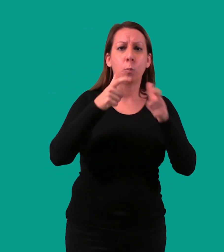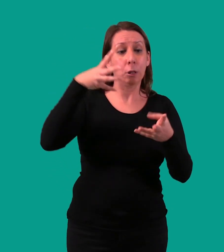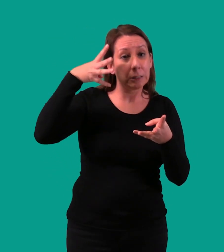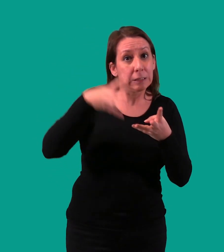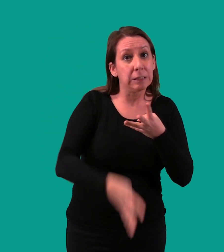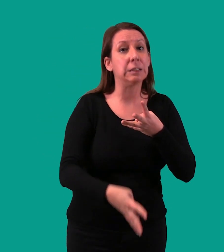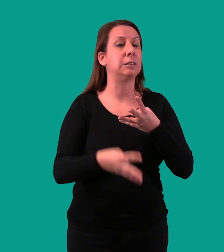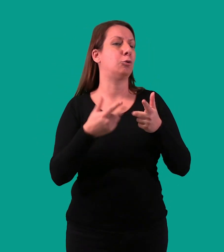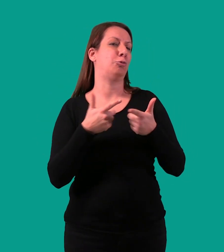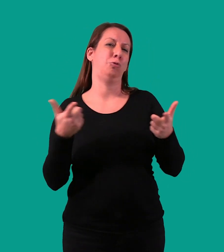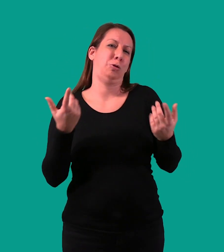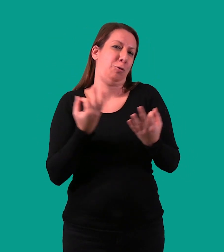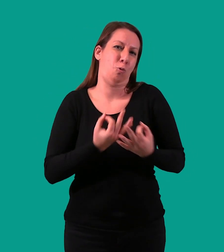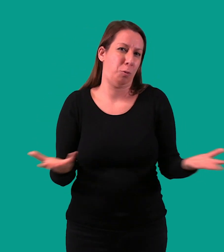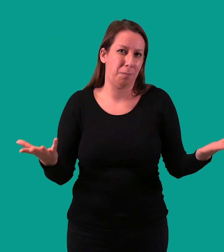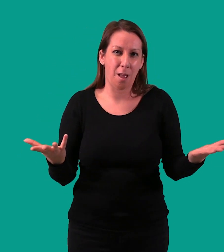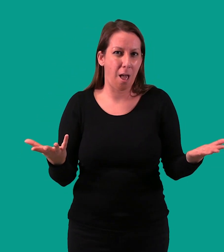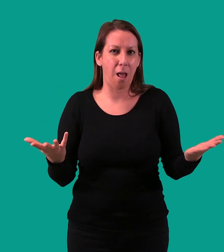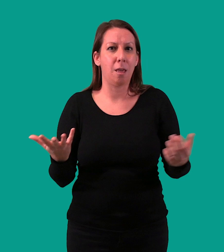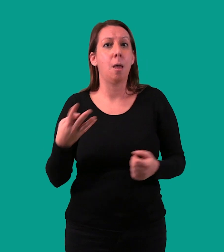non c'è molta comunicazione, è normale.